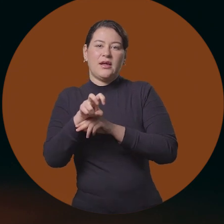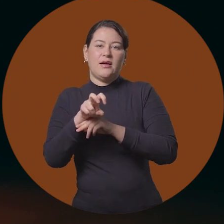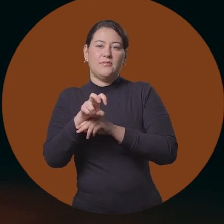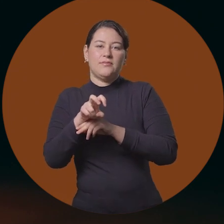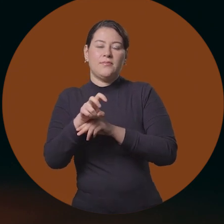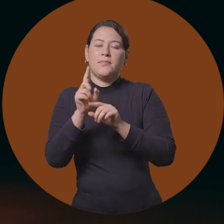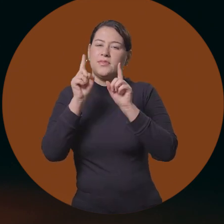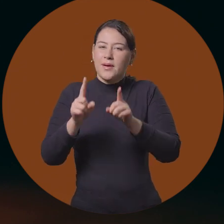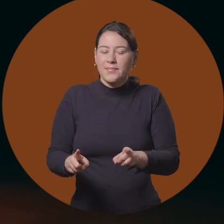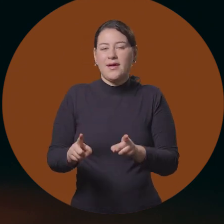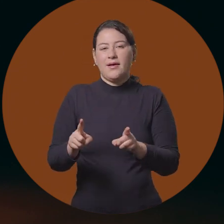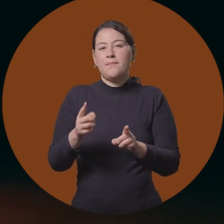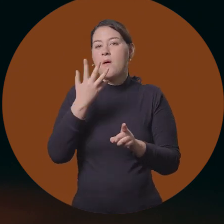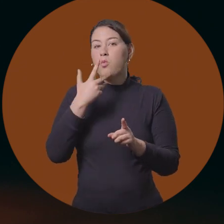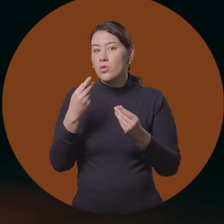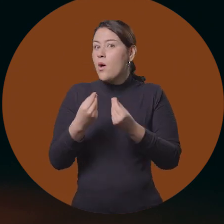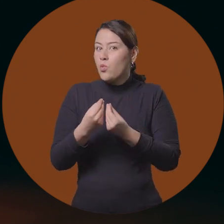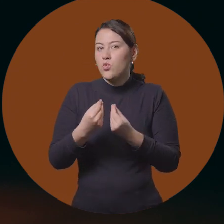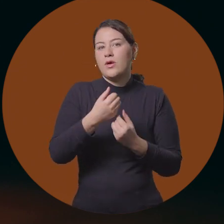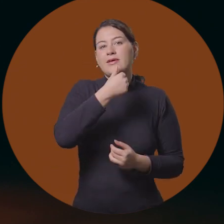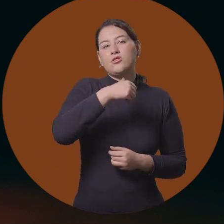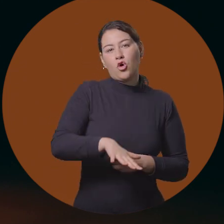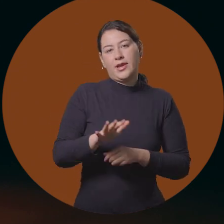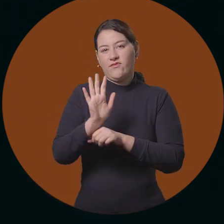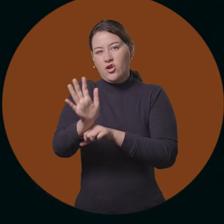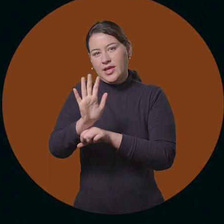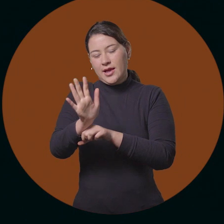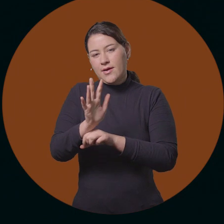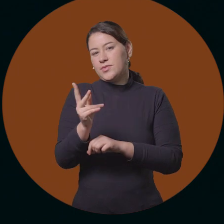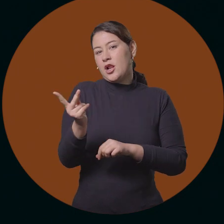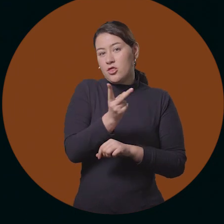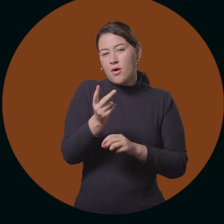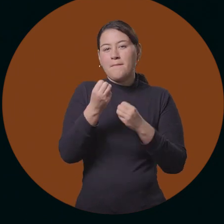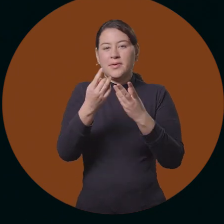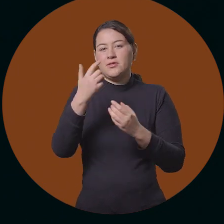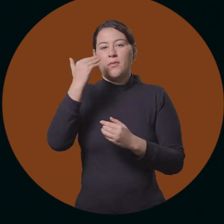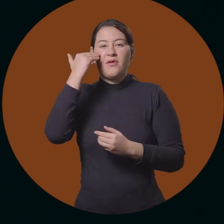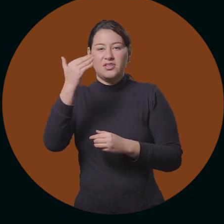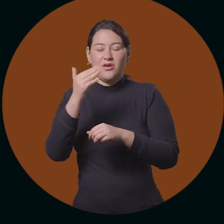Pero también me gustaba mucho Historia y Biología, las dos cosas. Por eso digo que sos profesor de Biología,